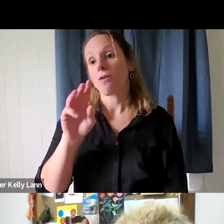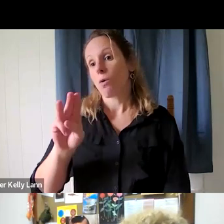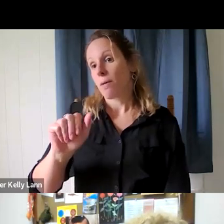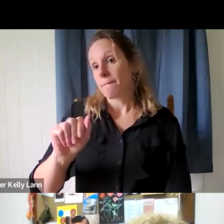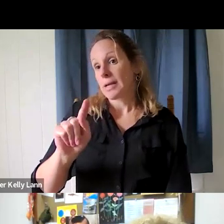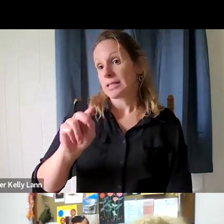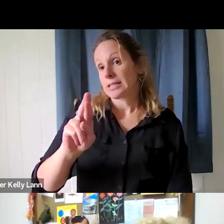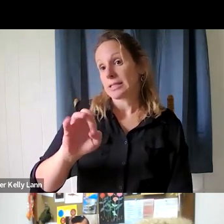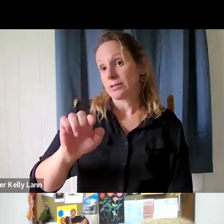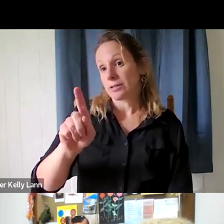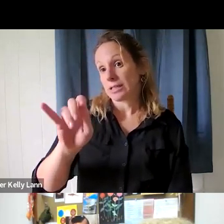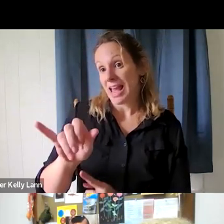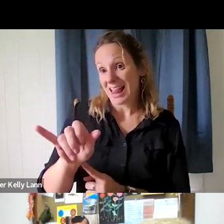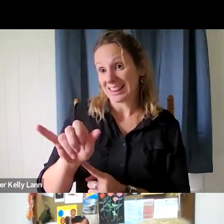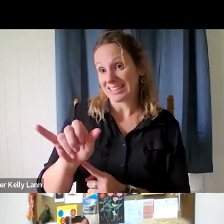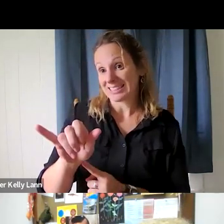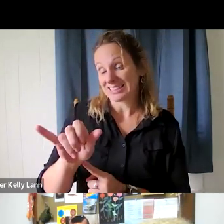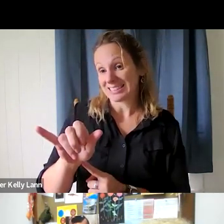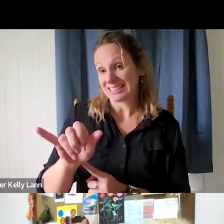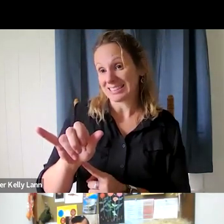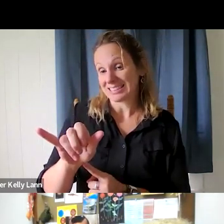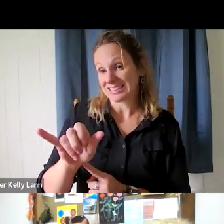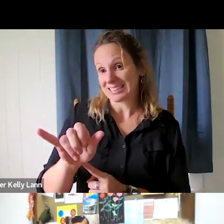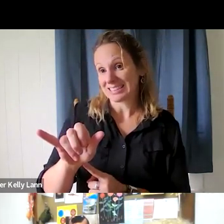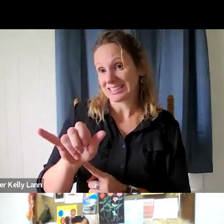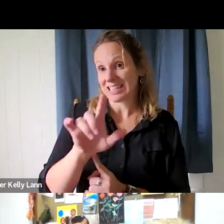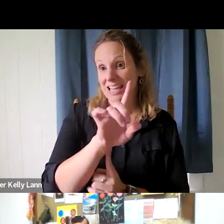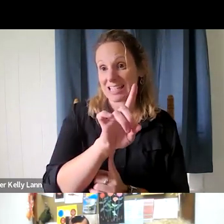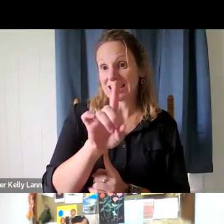de nuevo, el DDS intenta determinar